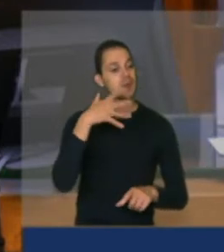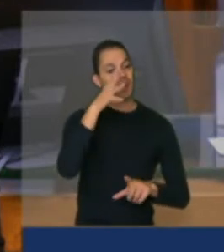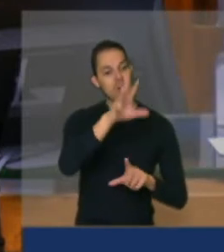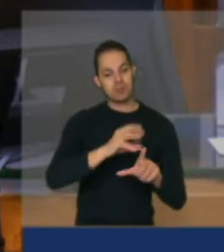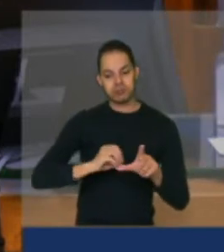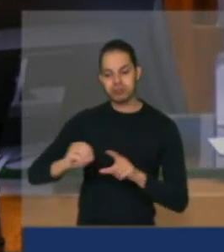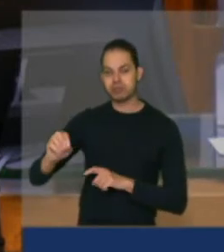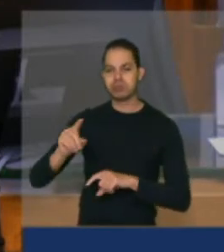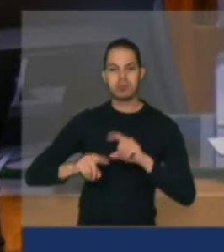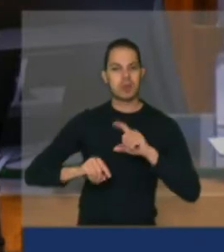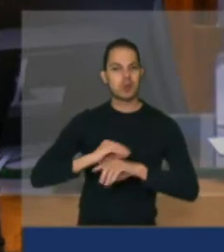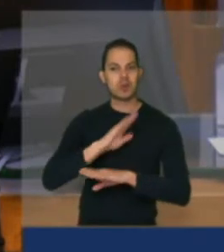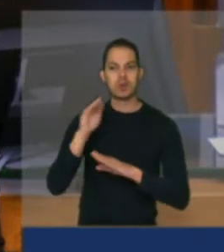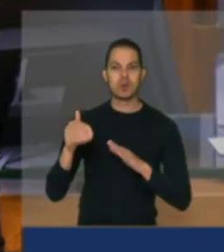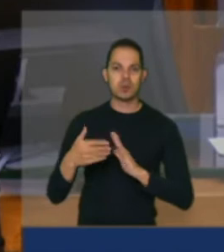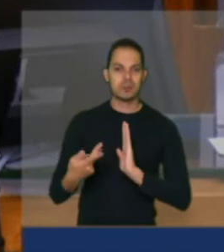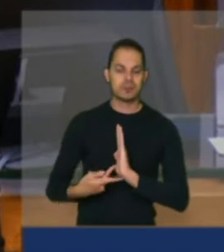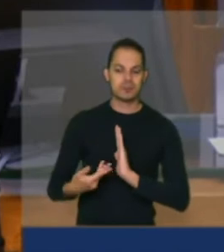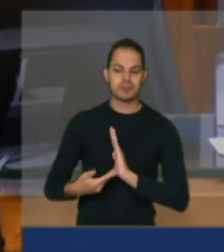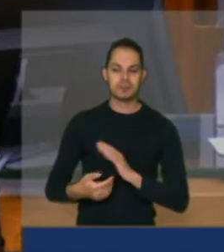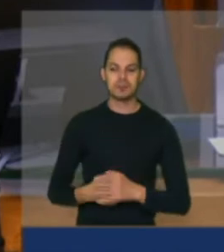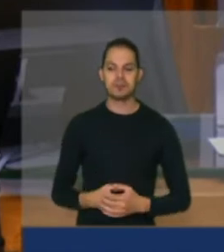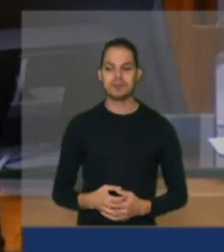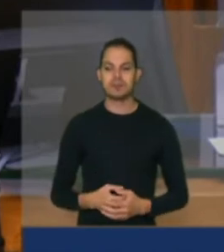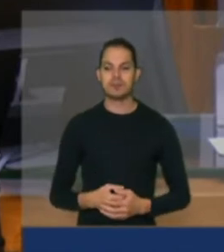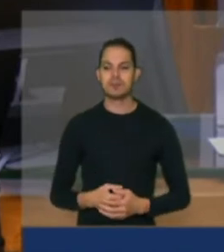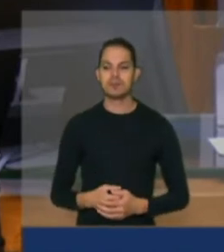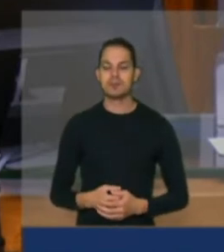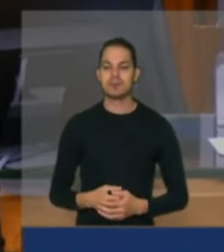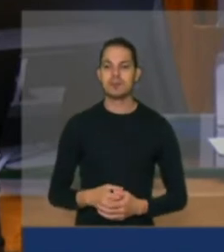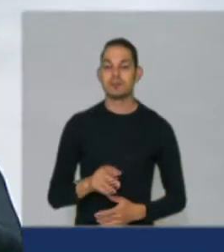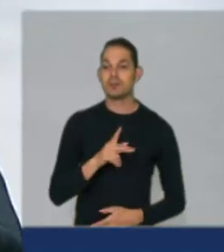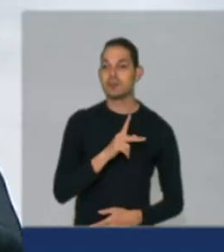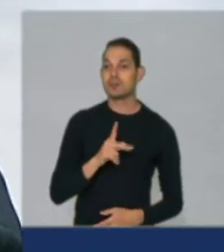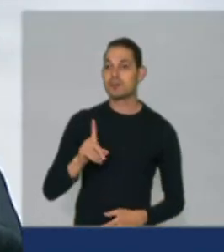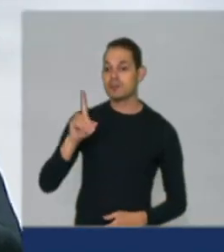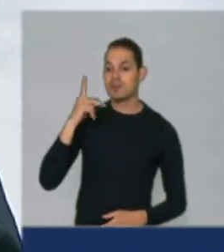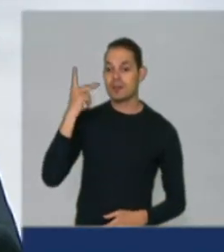PRESIDENTE, PARLAMENTARES DO PT QUE ESTÃO NO SISTEMA REMOTO NÃO ESTÃO OUVINDO A FALA DOS PARLAMENTARES AQUI DO